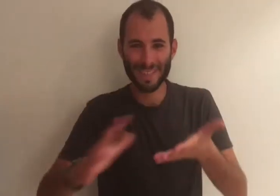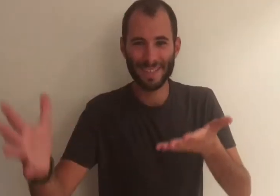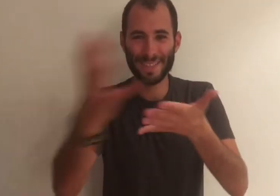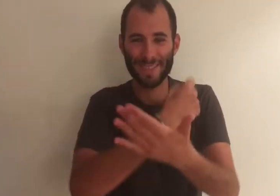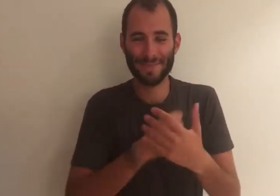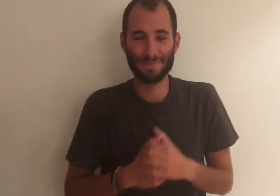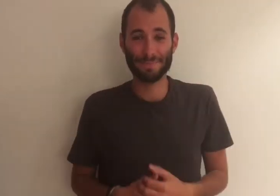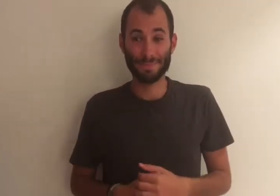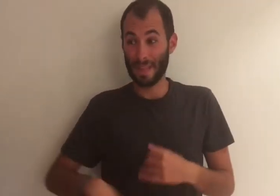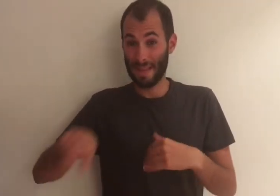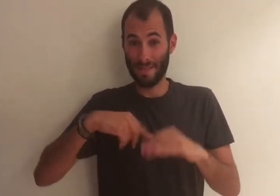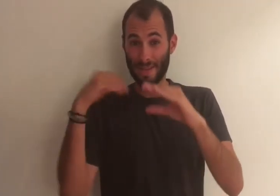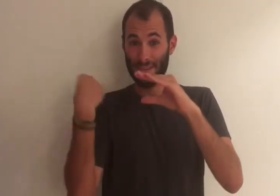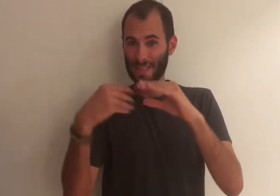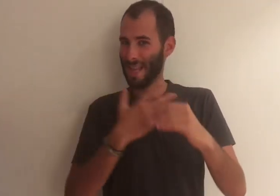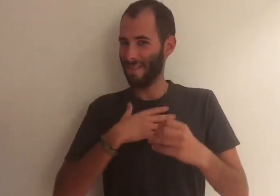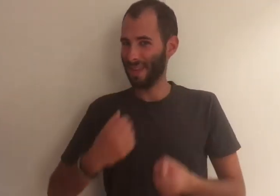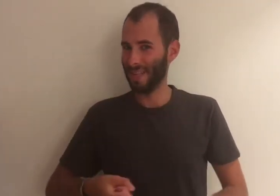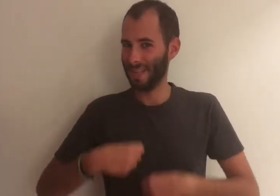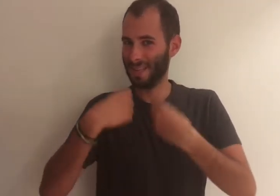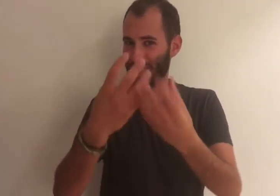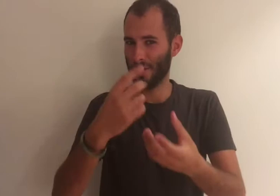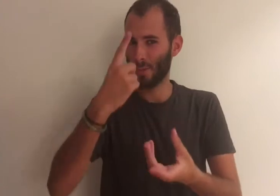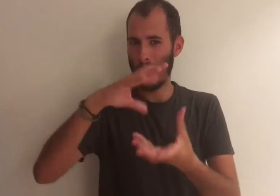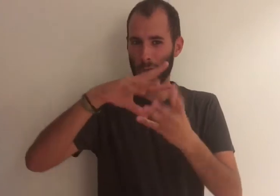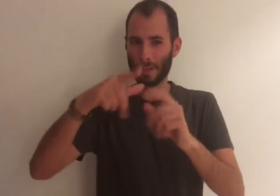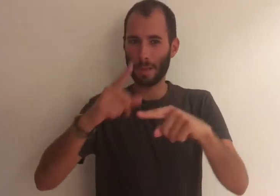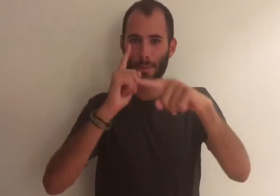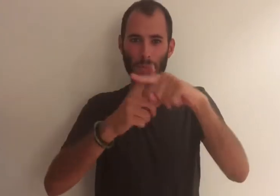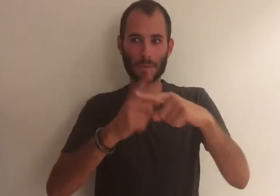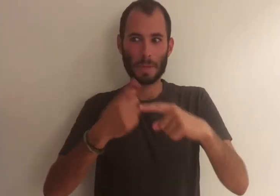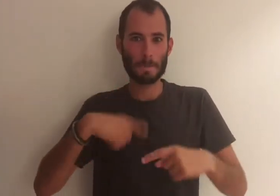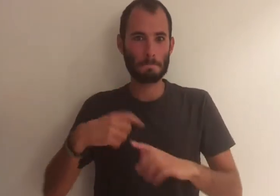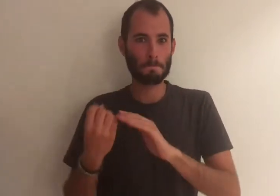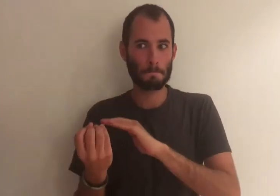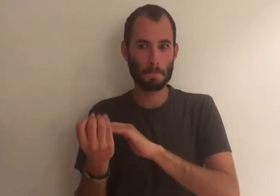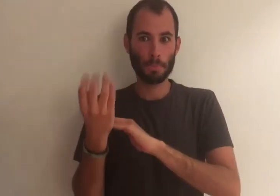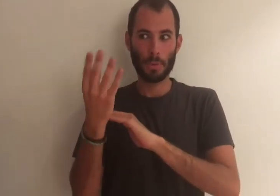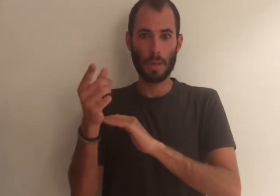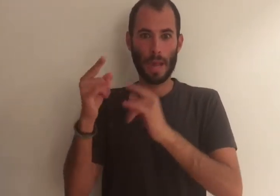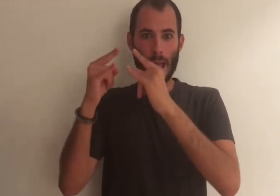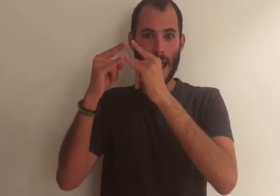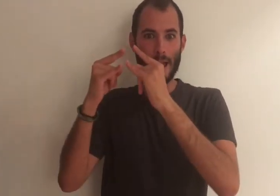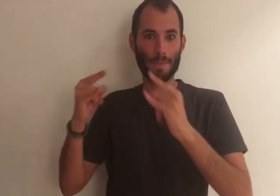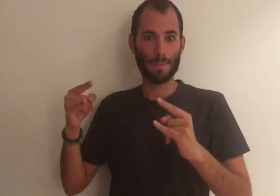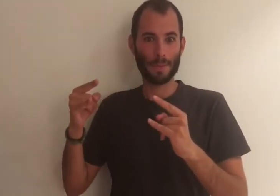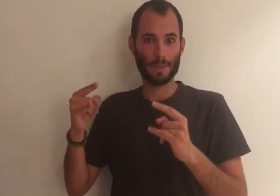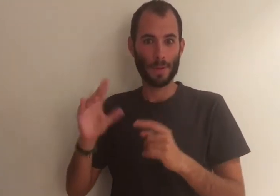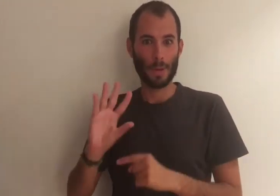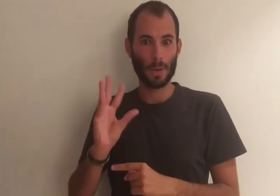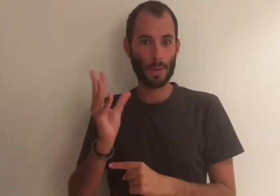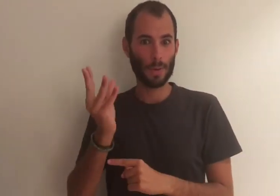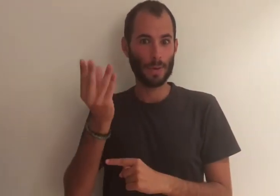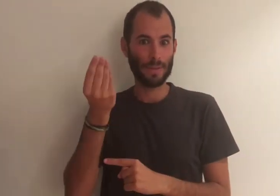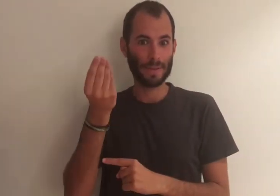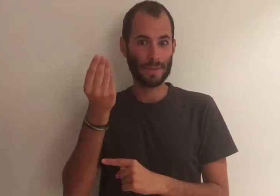¡Hola a todes! Desde la CJS-CNSE queremos compartir una buena noticia... Se está cociendo otro campamento de la WFDYS...